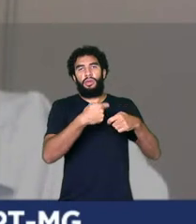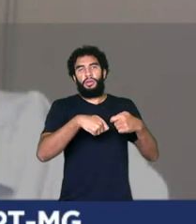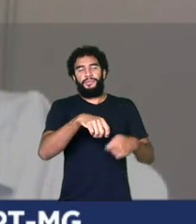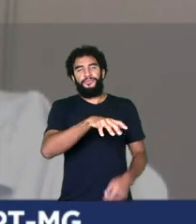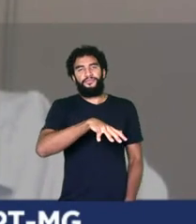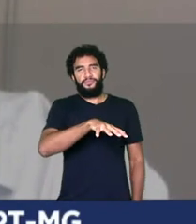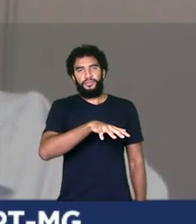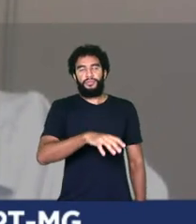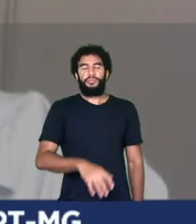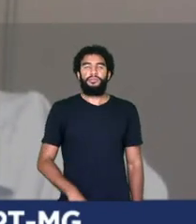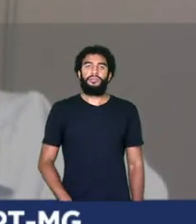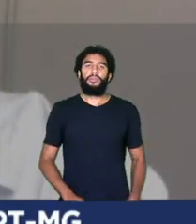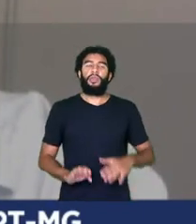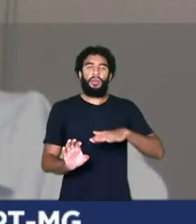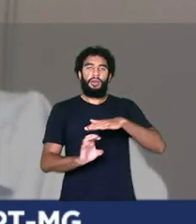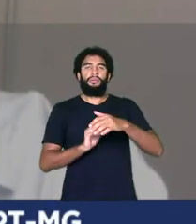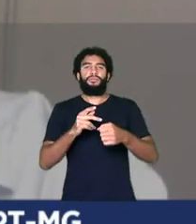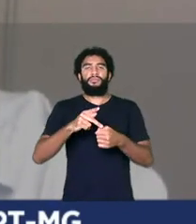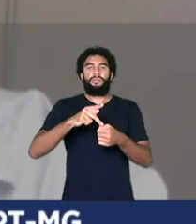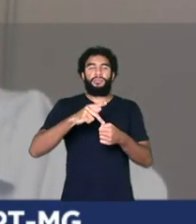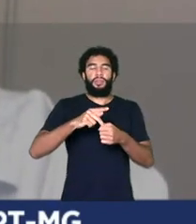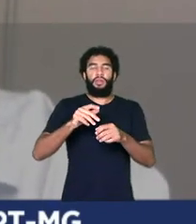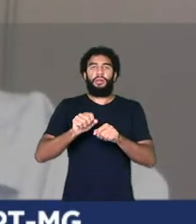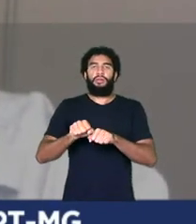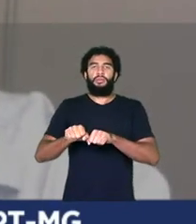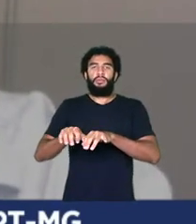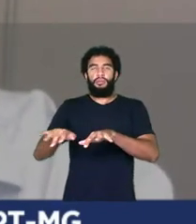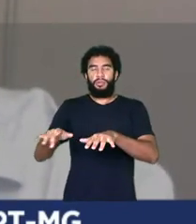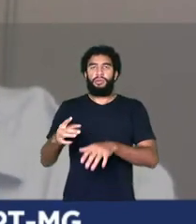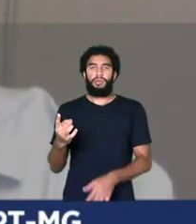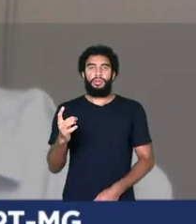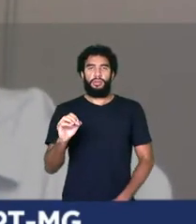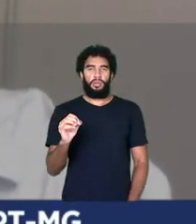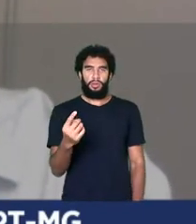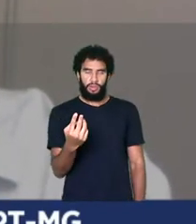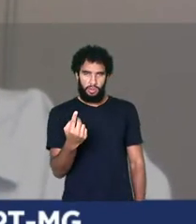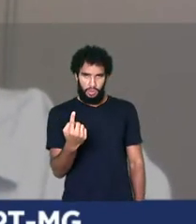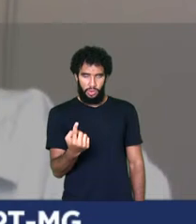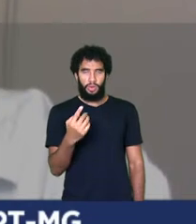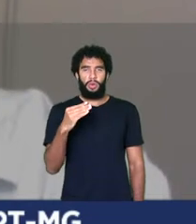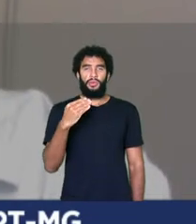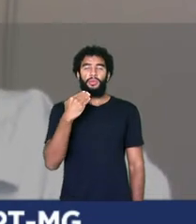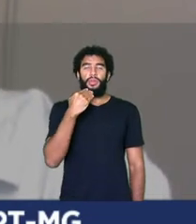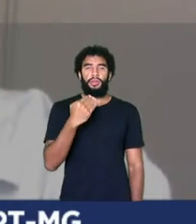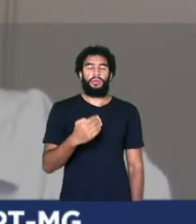A PETROBRAS, ENTÃO, ESTÁ ALARDEANDO, VAI DISTRIBUIR 101 BILHÕES DE DIVIDENDOS PARA OS ACIONISTAS. EU ESTOU APRESENTANDO UM REQUERIMENTO